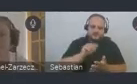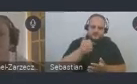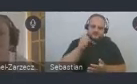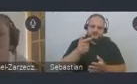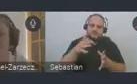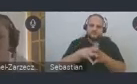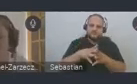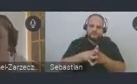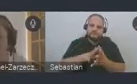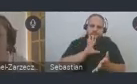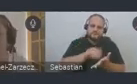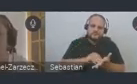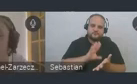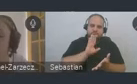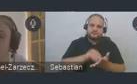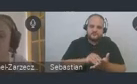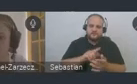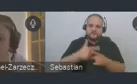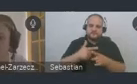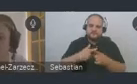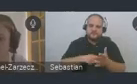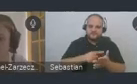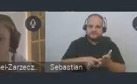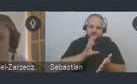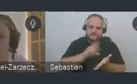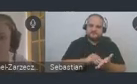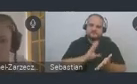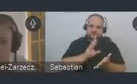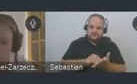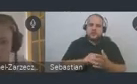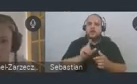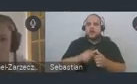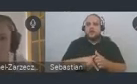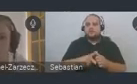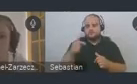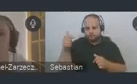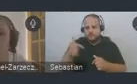a na czwartych zajęciach po raz dwudziesty, tą samą rzecz. Ale trzeba to zrobić.